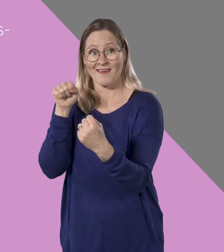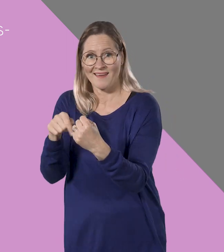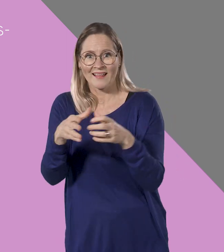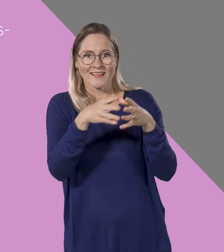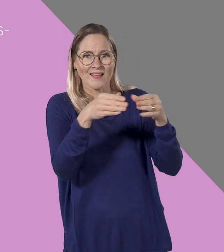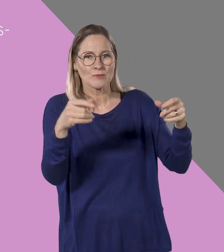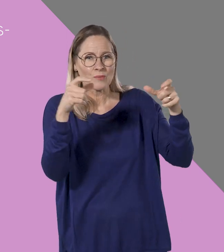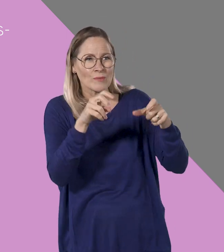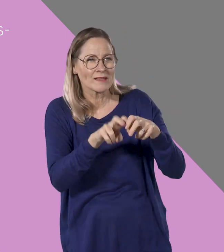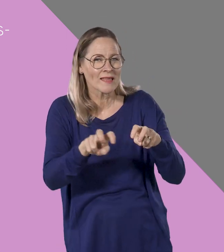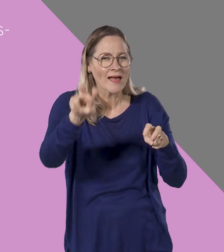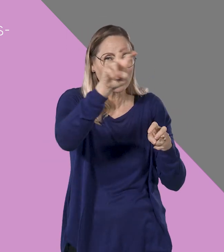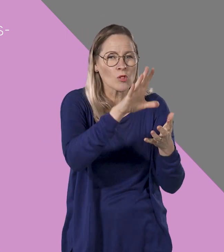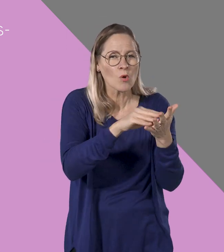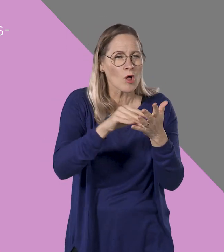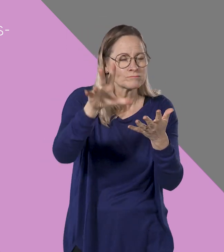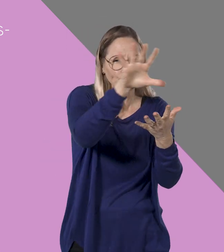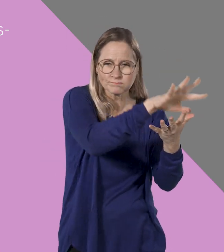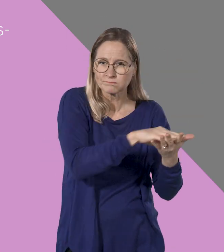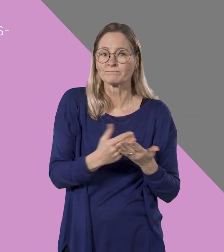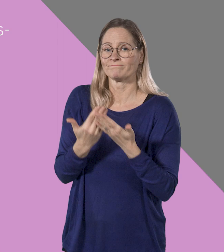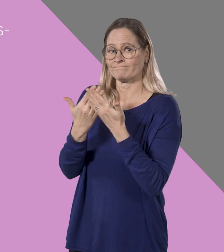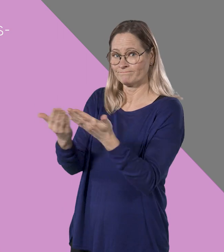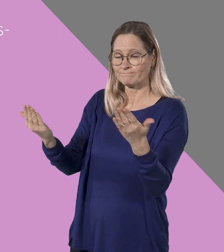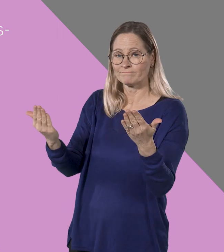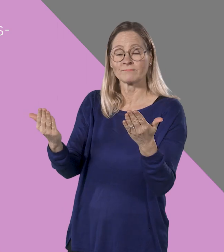jossa esiteltiin kevään yhdistyskiertueen tuloksia -